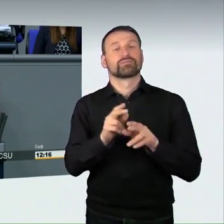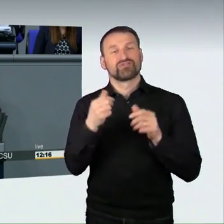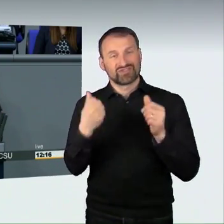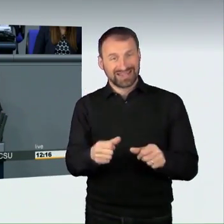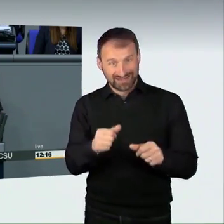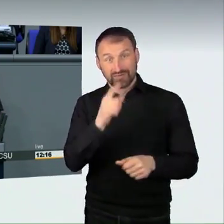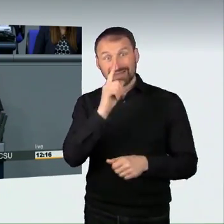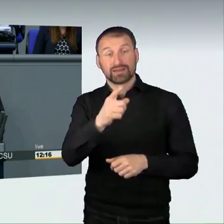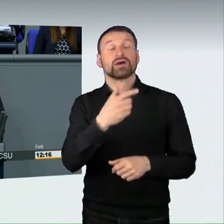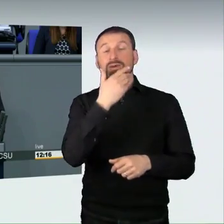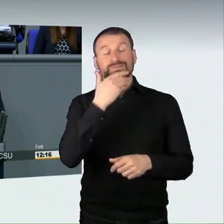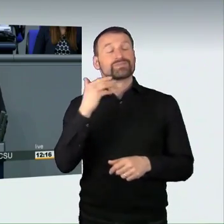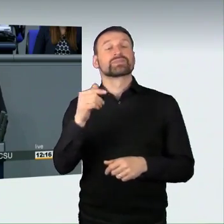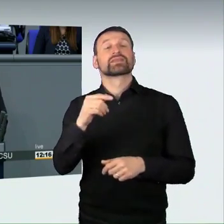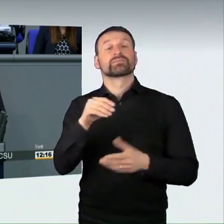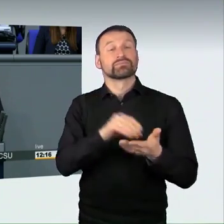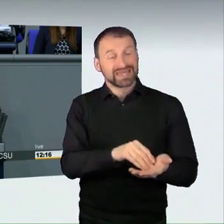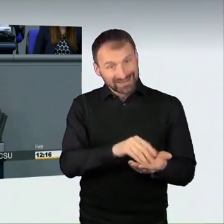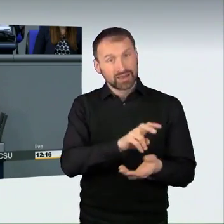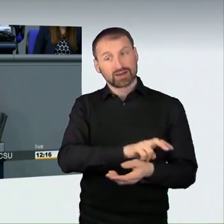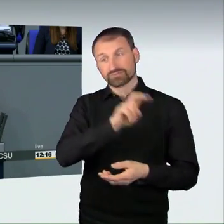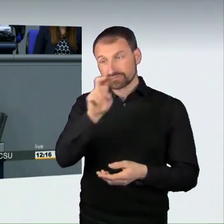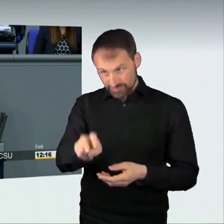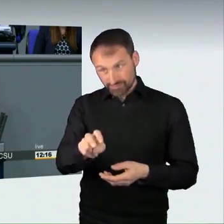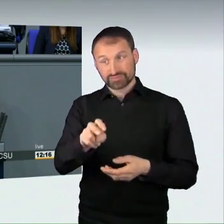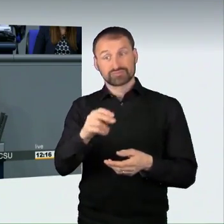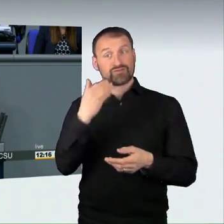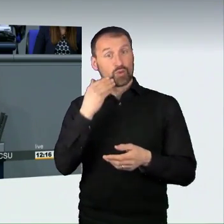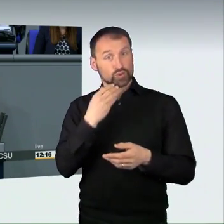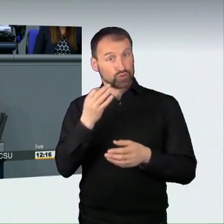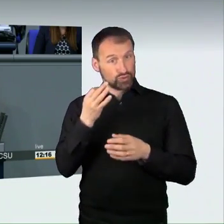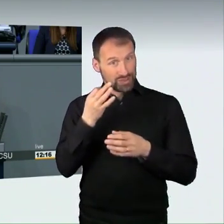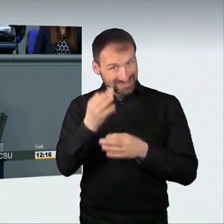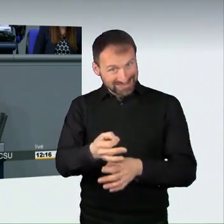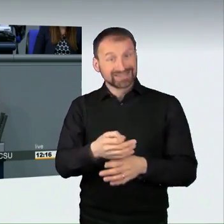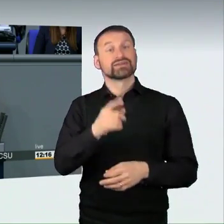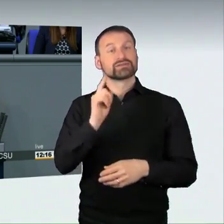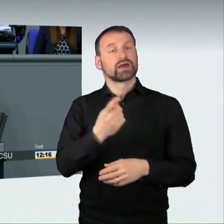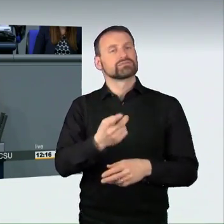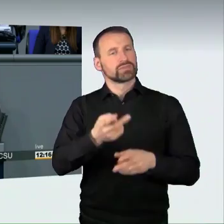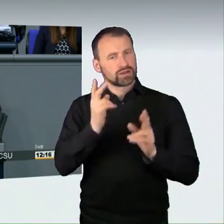Wenn ein Mieter in eine Wohnung einzieht, dann kann er, dieses Recht haben wir ihm gegeben, die Höhe seiner Miete rügen.